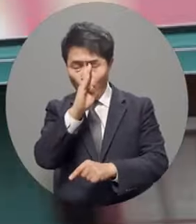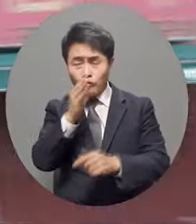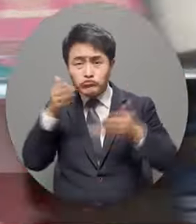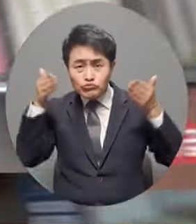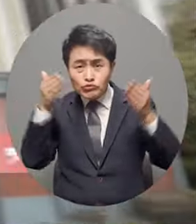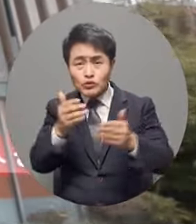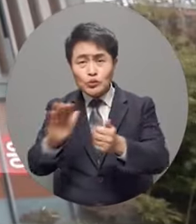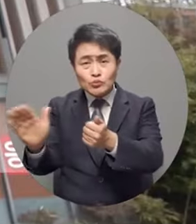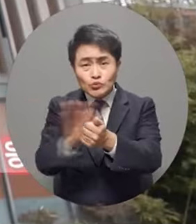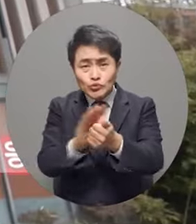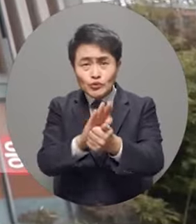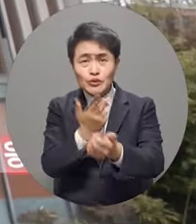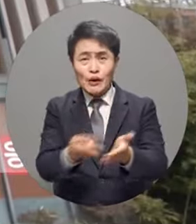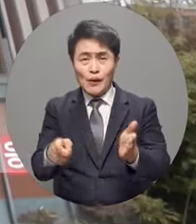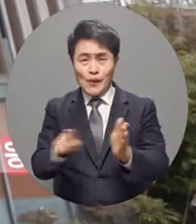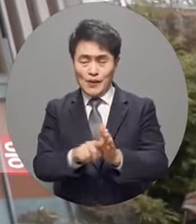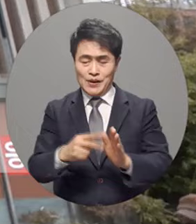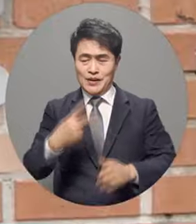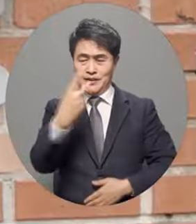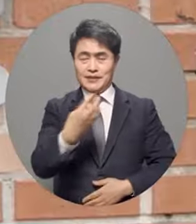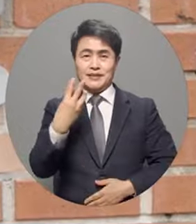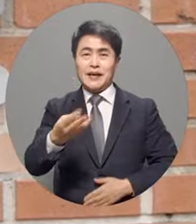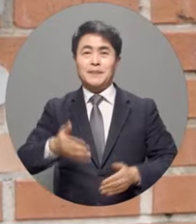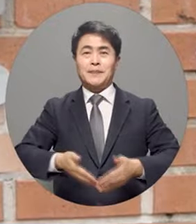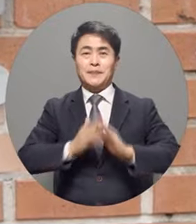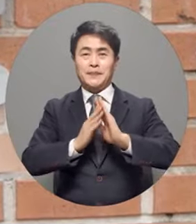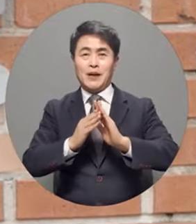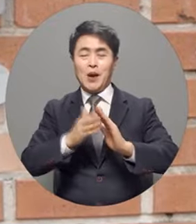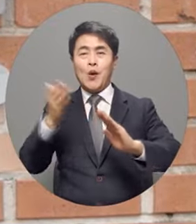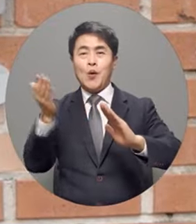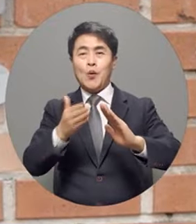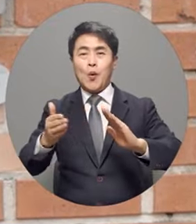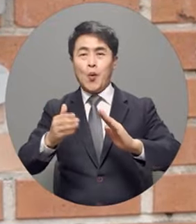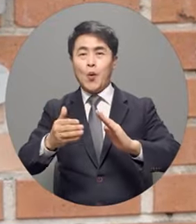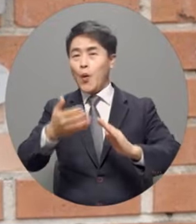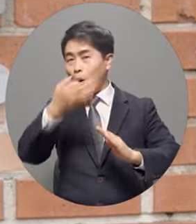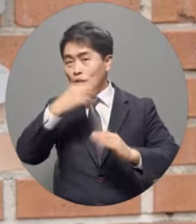(기자) 직업병 환자들을 중점적으로 치료하기 위해 지난 2003년 설립된 공익